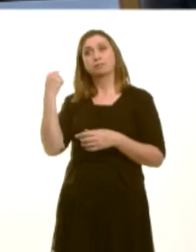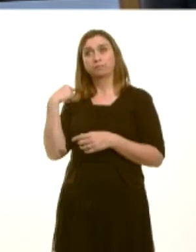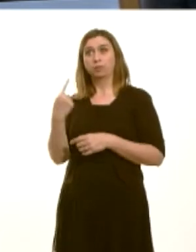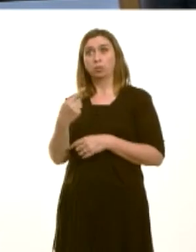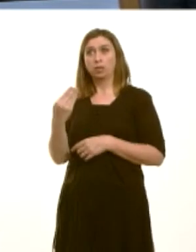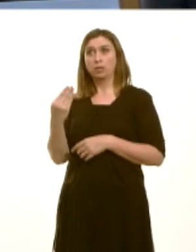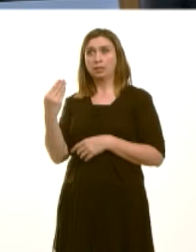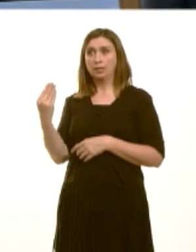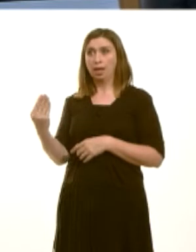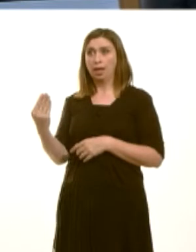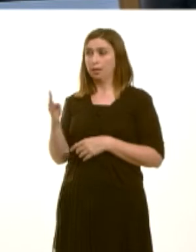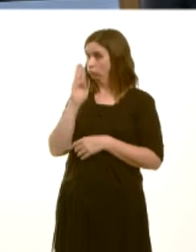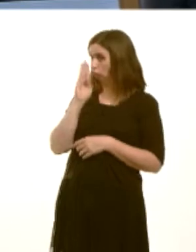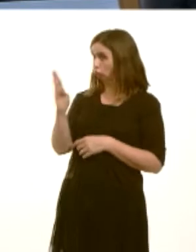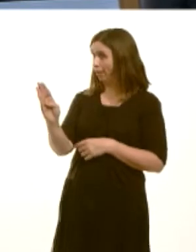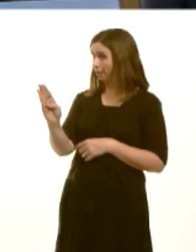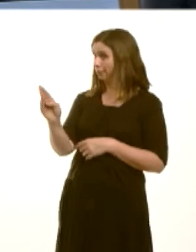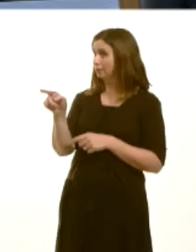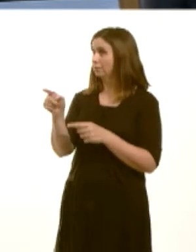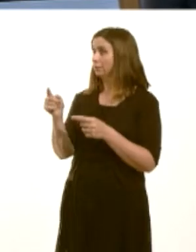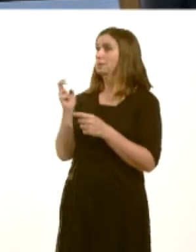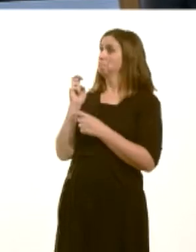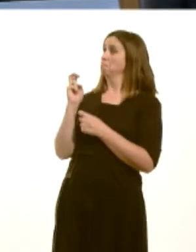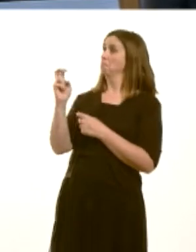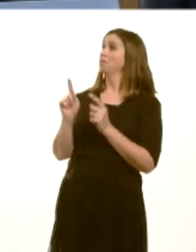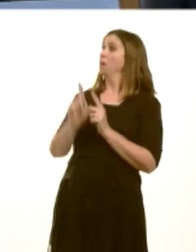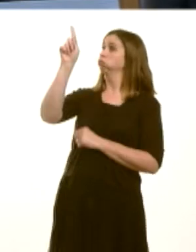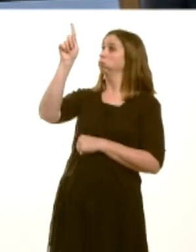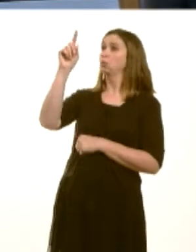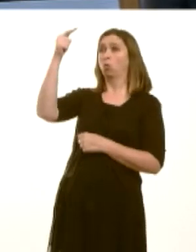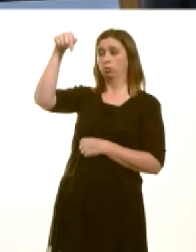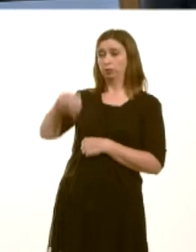oedd modd mynd oír gogledd iír deóneu bach iawn oedd y cyfleoedd i fynd oír gogledd